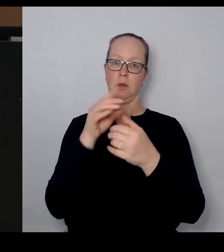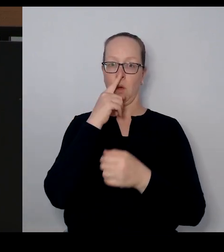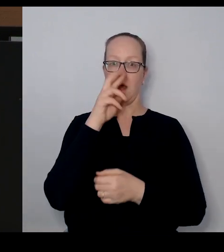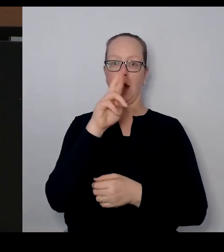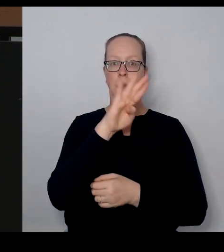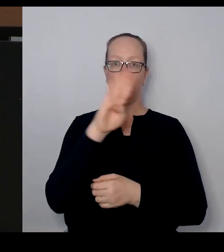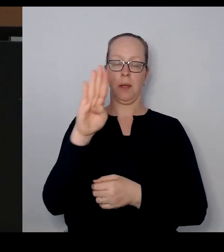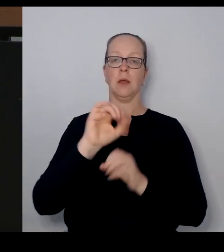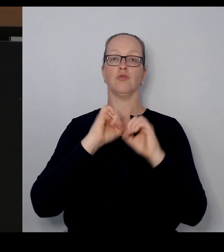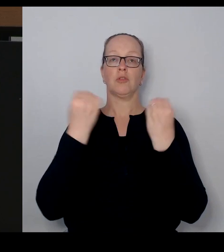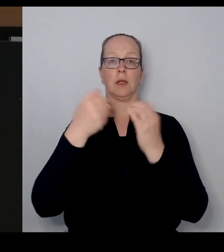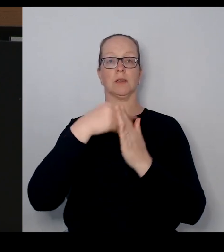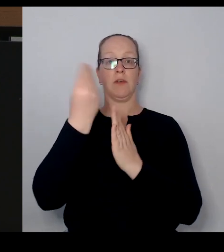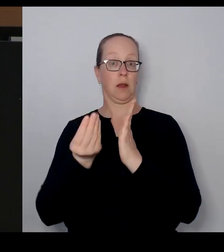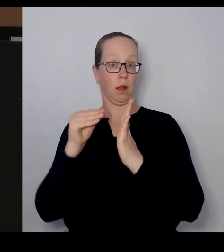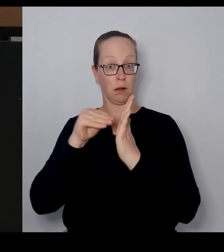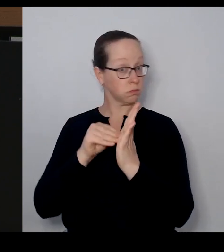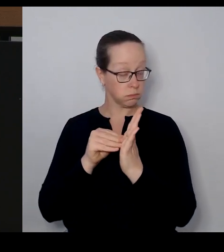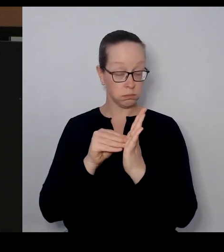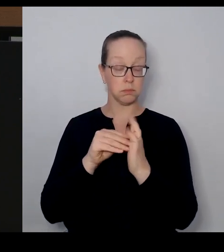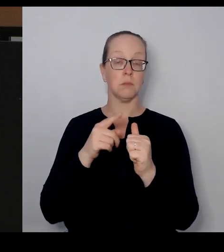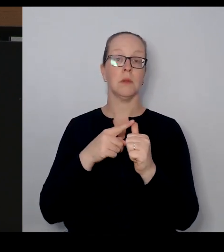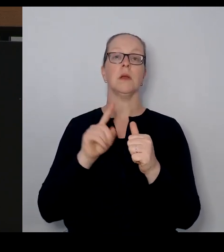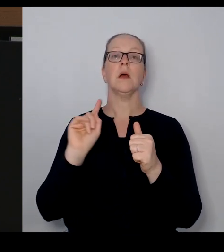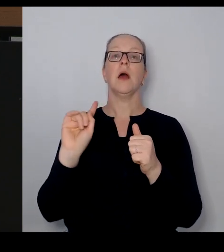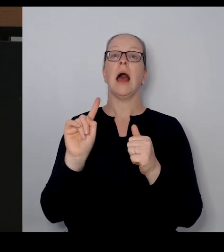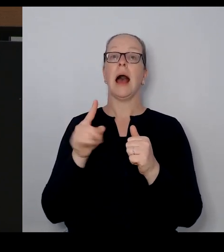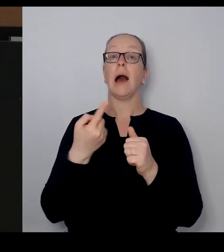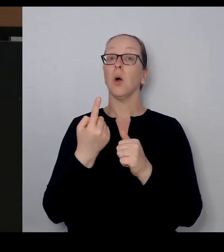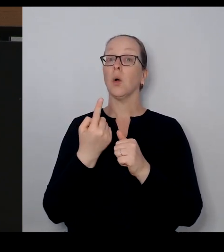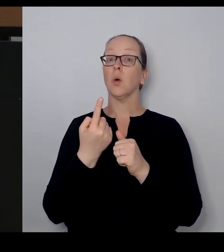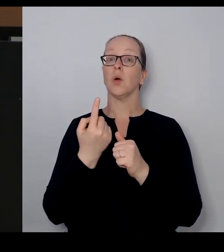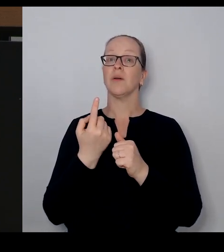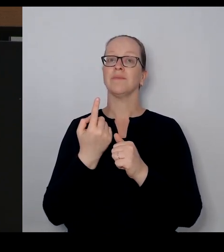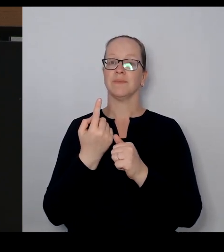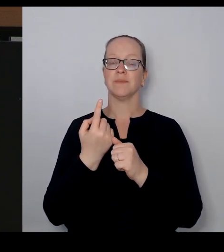ersten bundesweiten Entwurf eines neuen Medienstaatsvertrags gefunden.